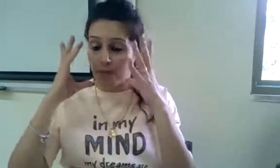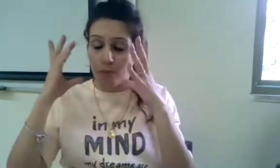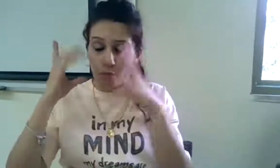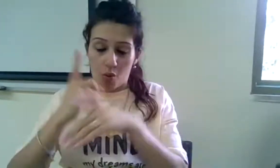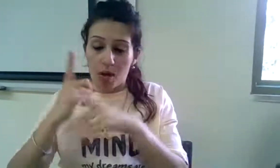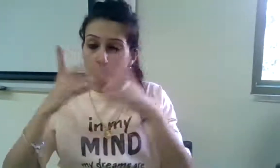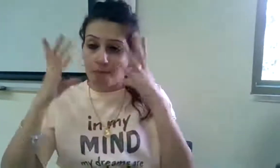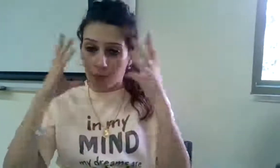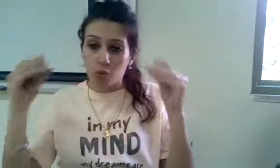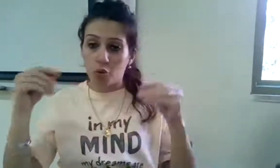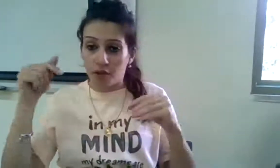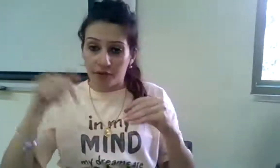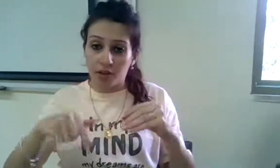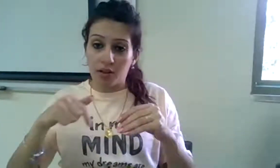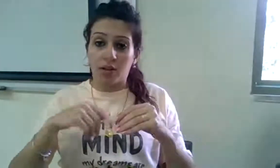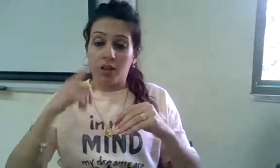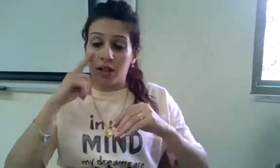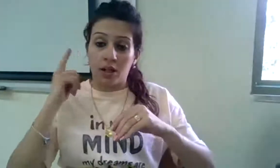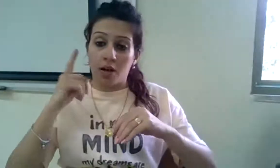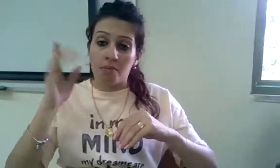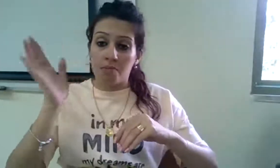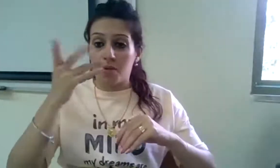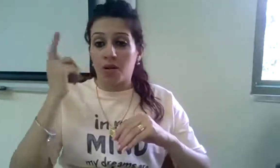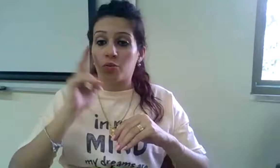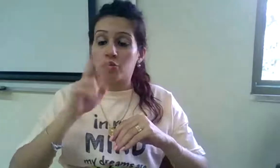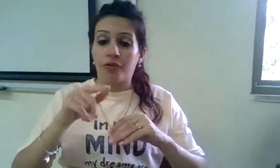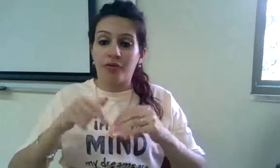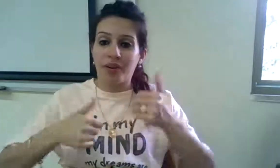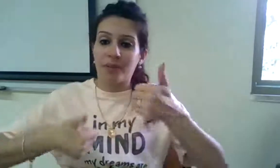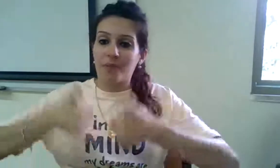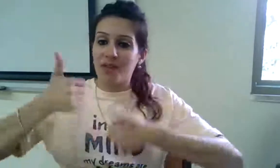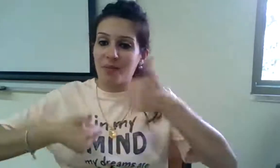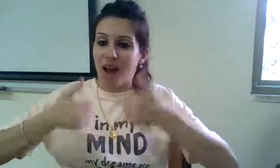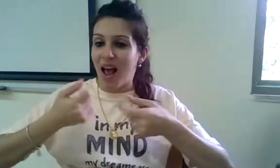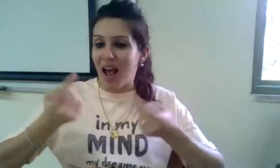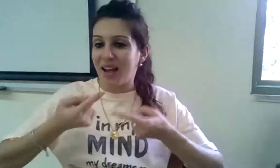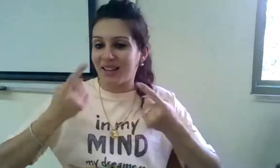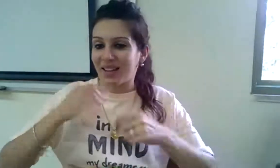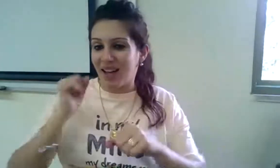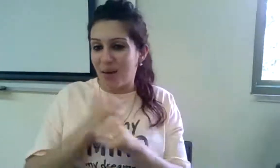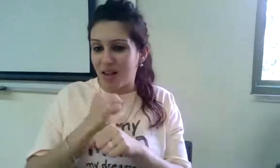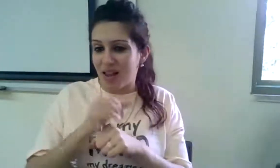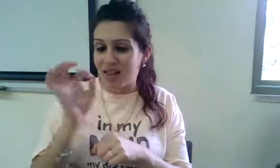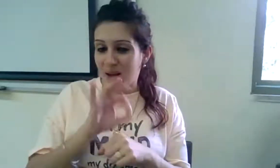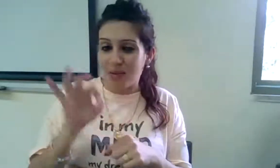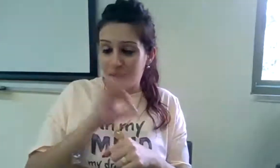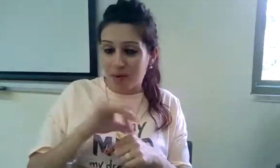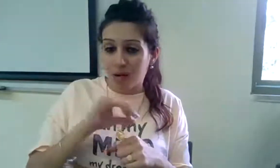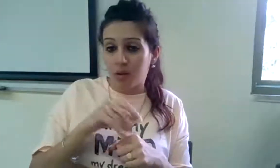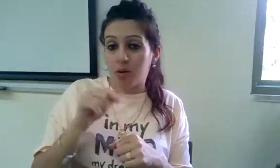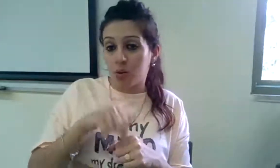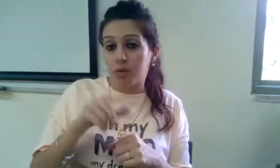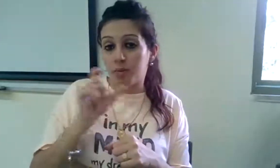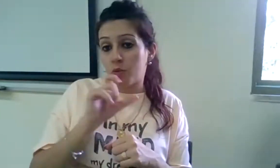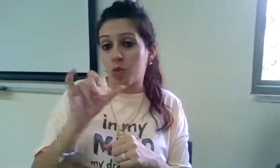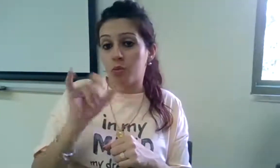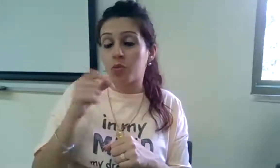تقييم تكويني طوال فترة تعليمهم المدرسي. لأنه وفي الواقع